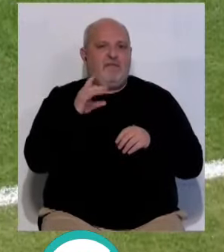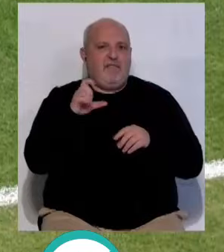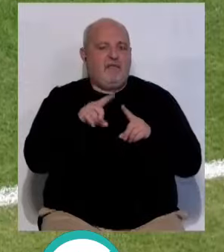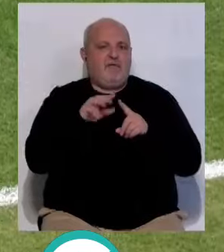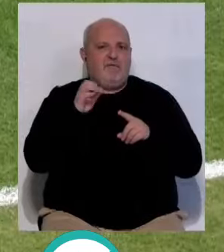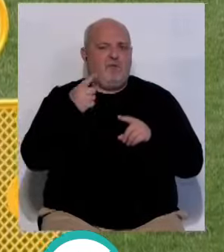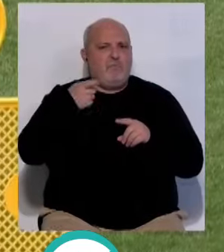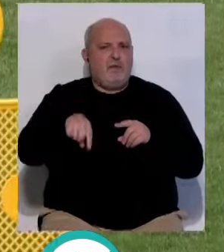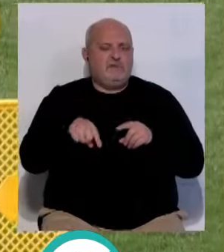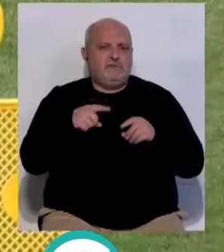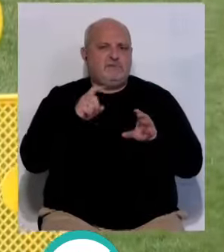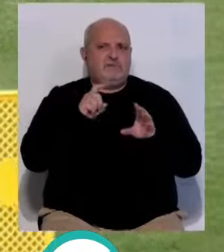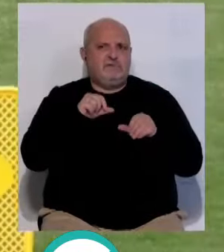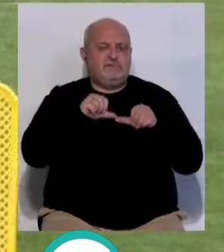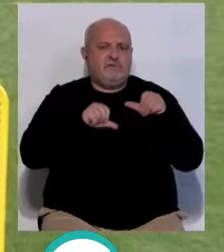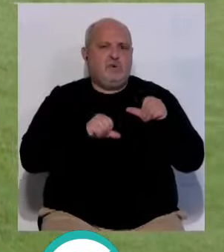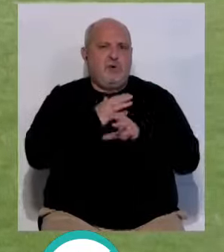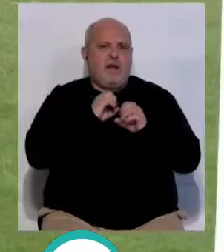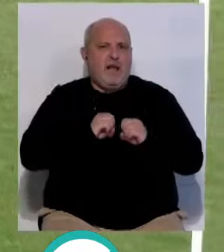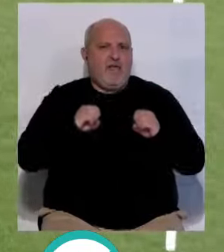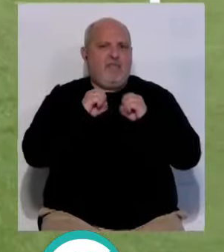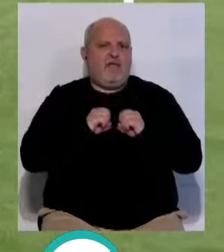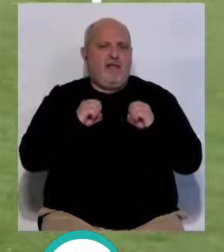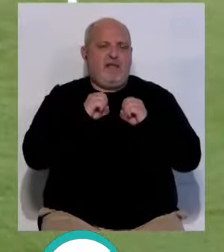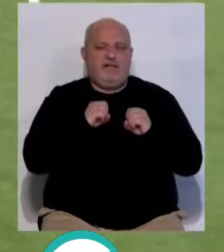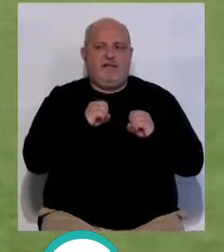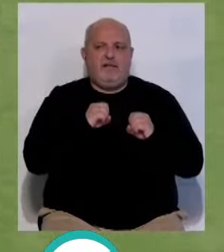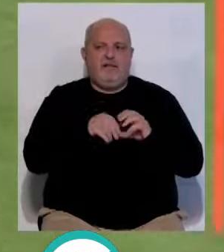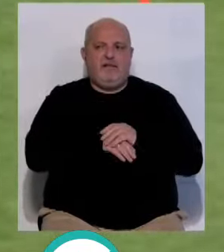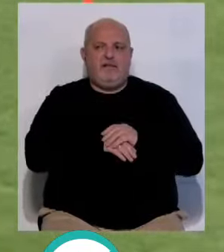lleva Ya un mes entrando en convocatoria y no ha jugado apenas no ha jugado sol ha jugado 45